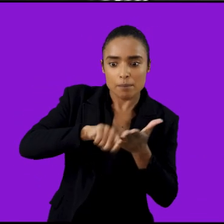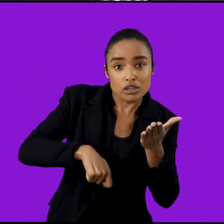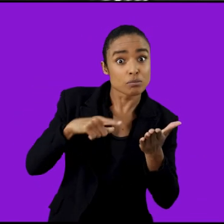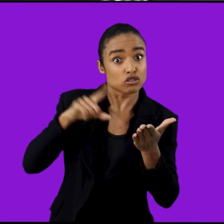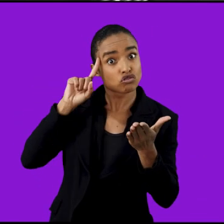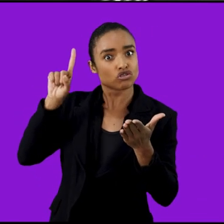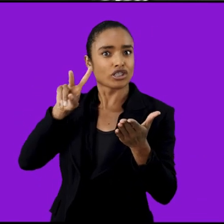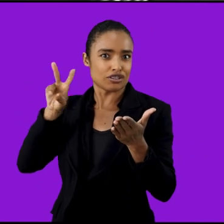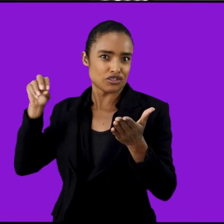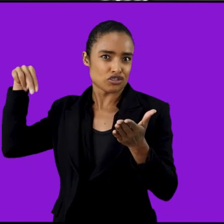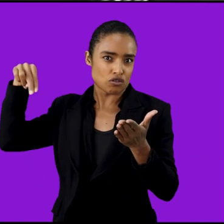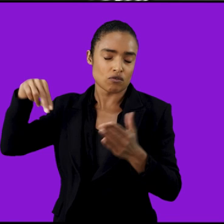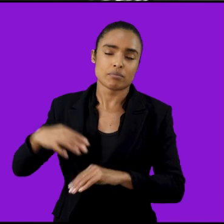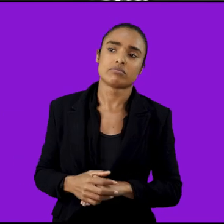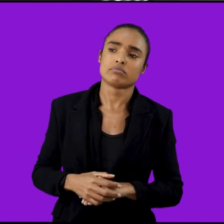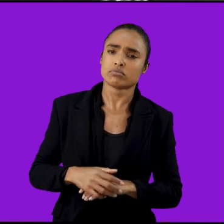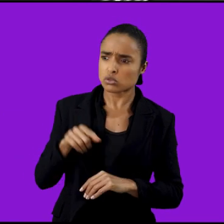era essa criança introspectiva… Sim